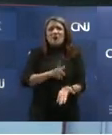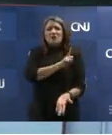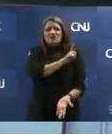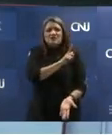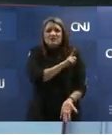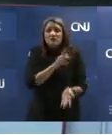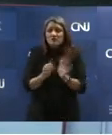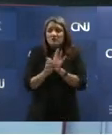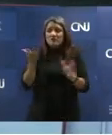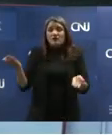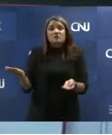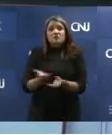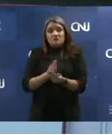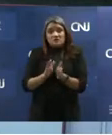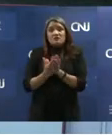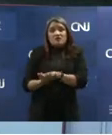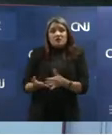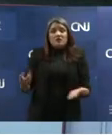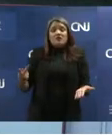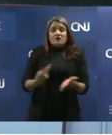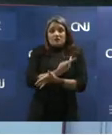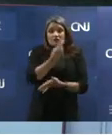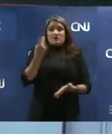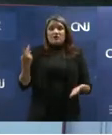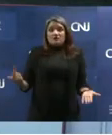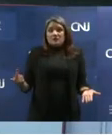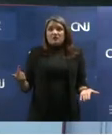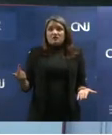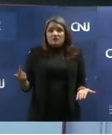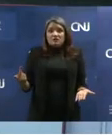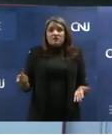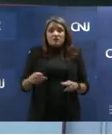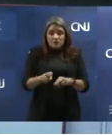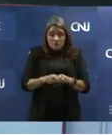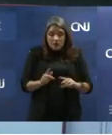em relação à conduta do magistrado.